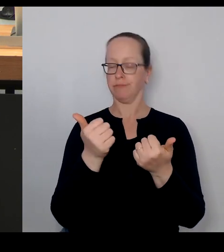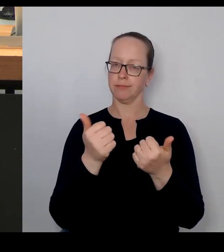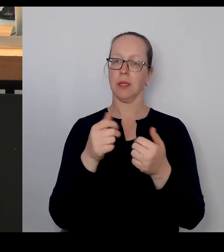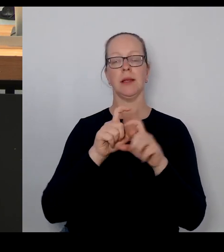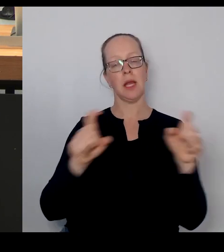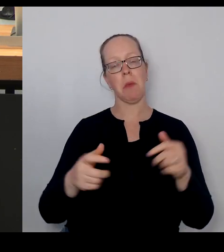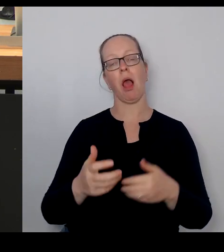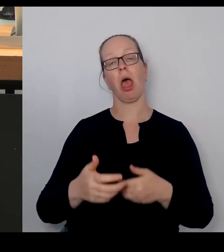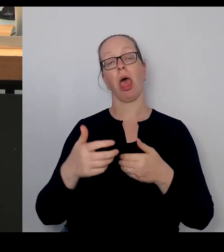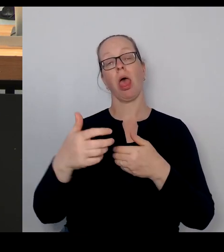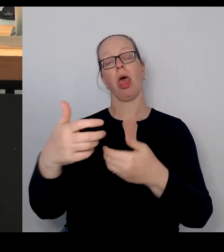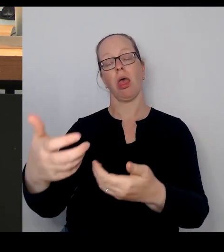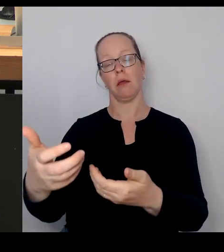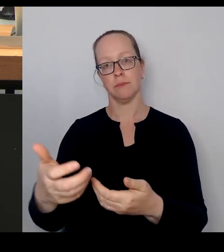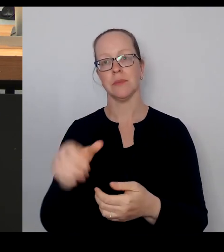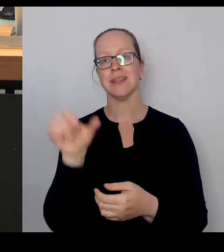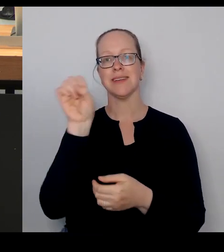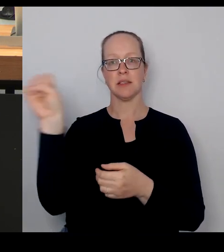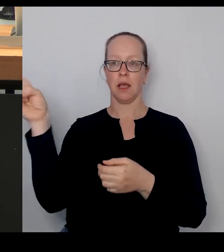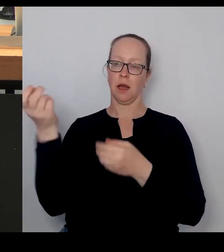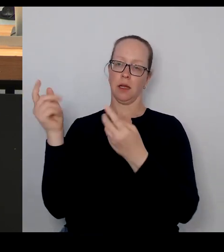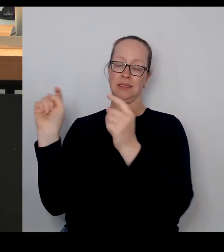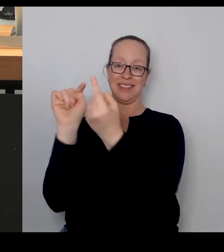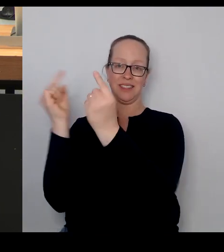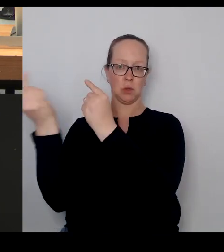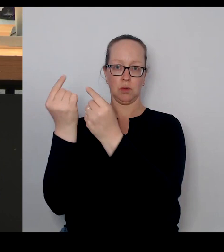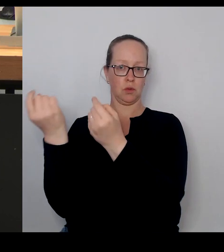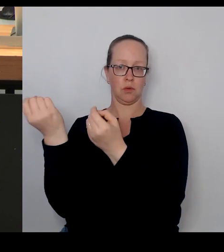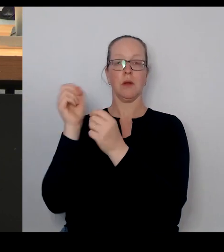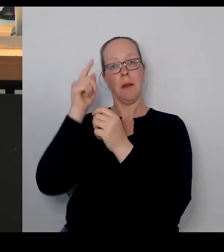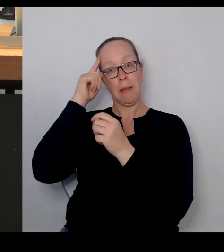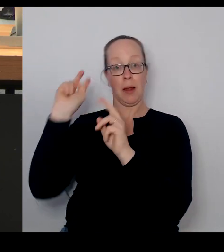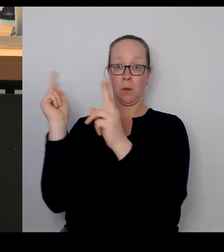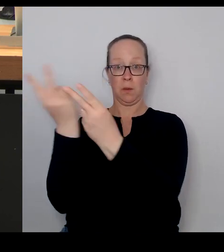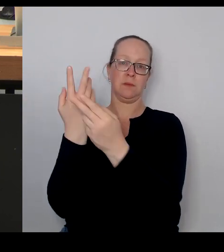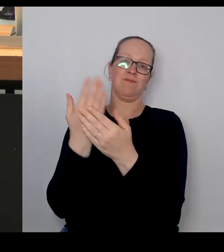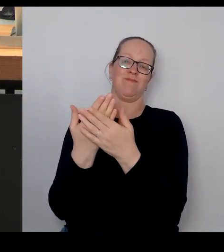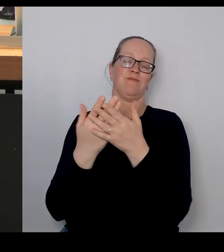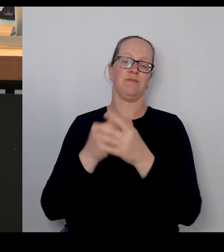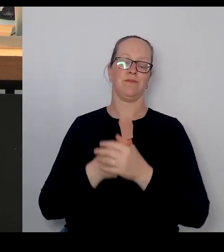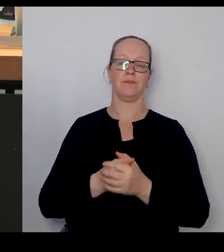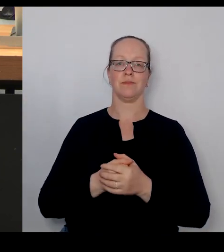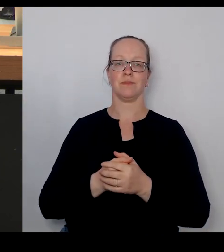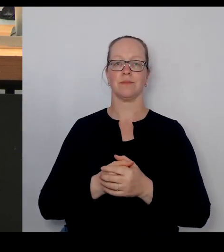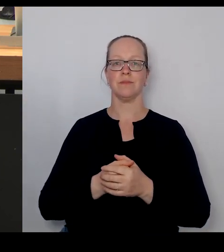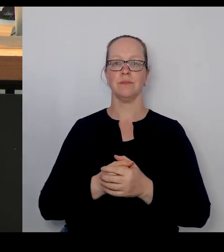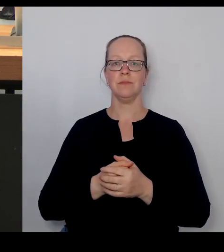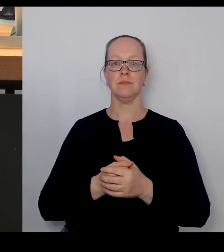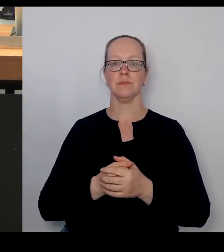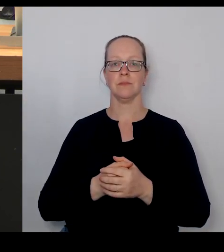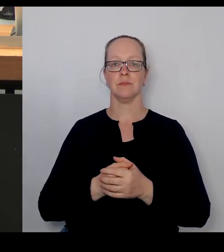Und bei der ganzen Debatte im Ausschuss ist die entscheidende Frage unbeantwortet geblieben Was konkret sind die